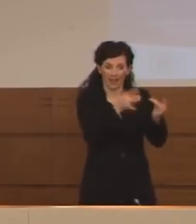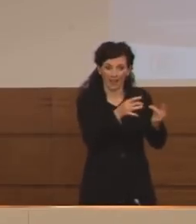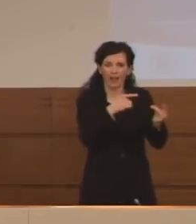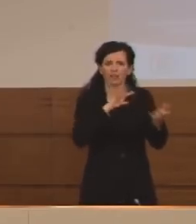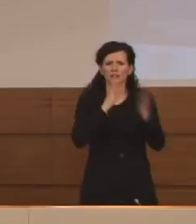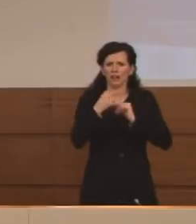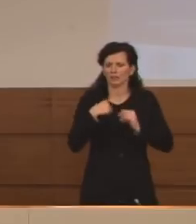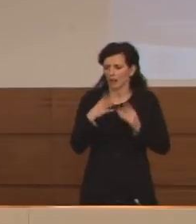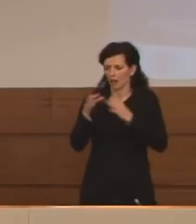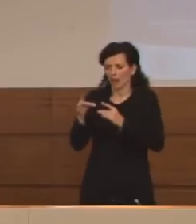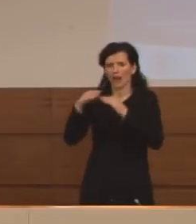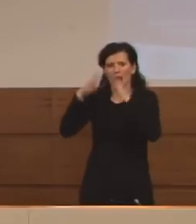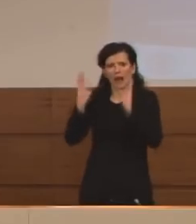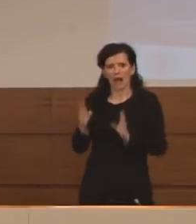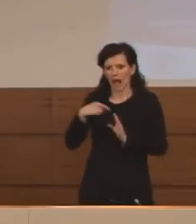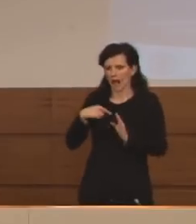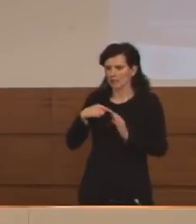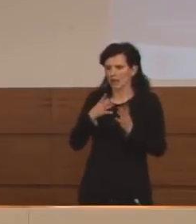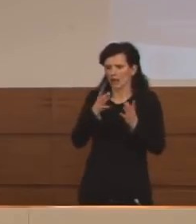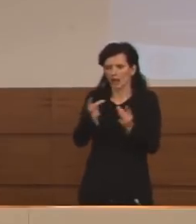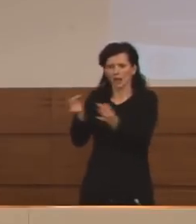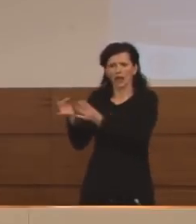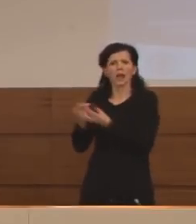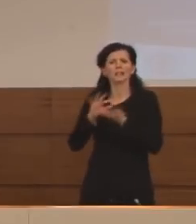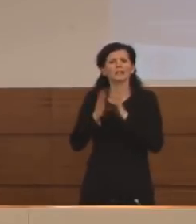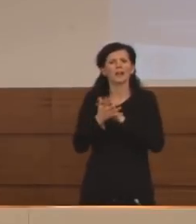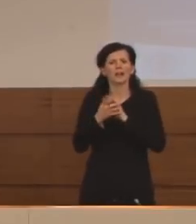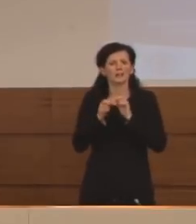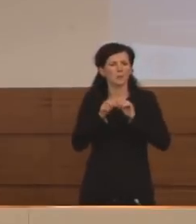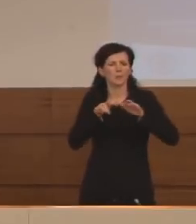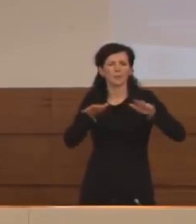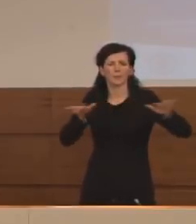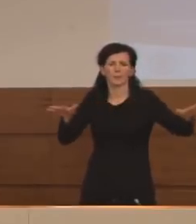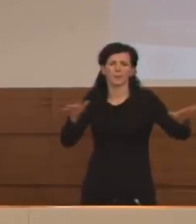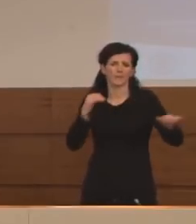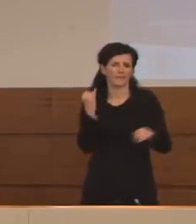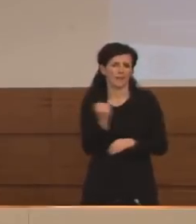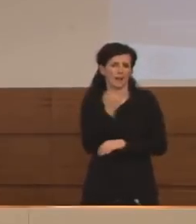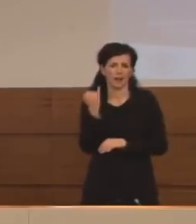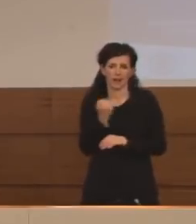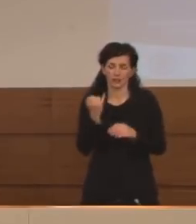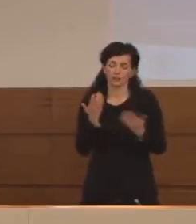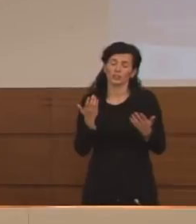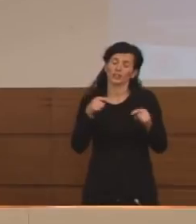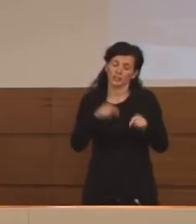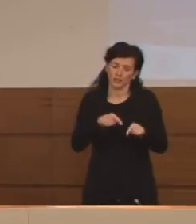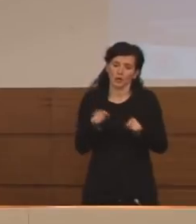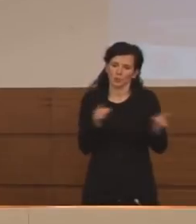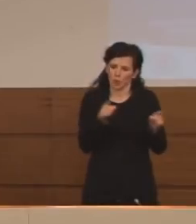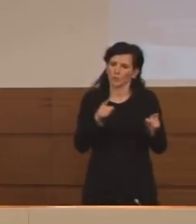Fanno da amplificatore un po' dell'epidemia. Quindi è necessaria una grande attenzione in questo momento alle RSA.